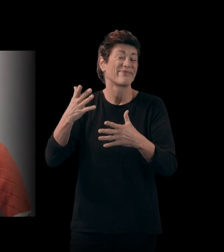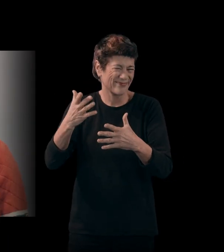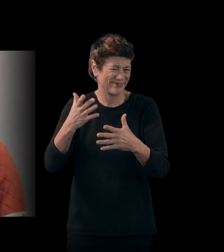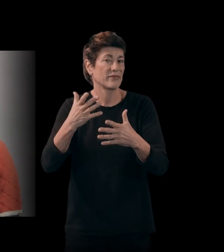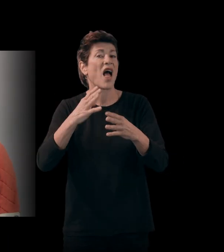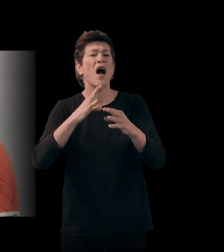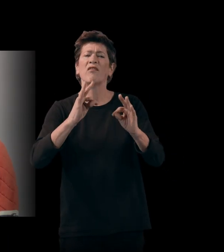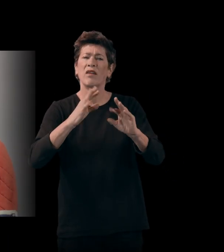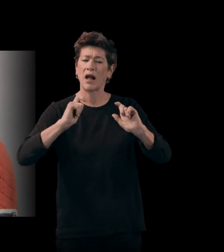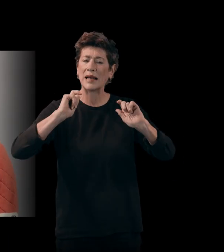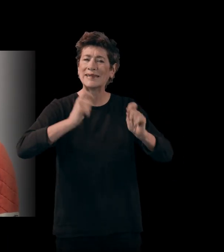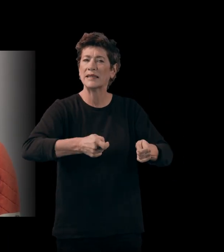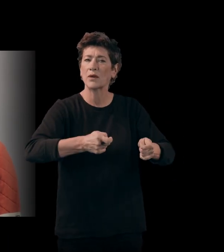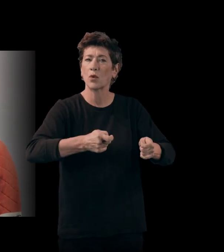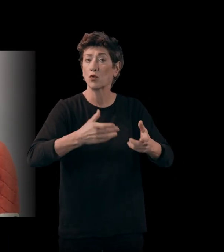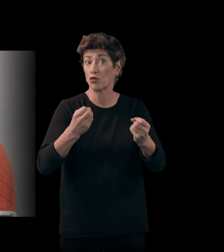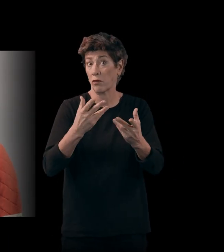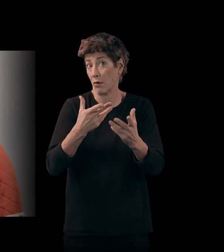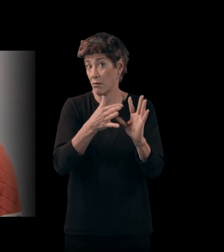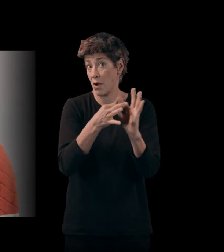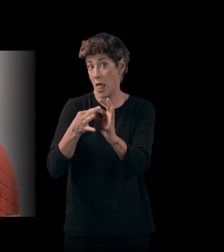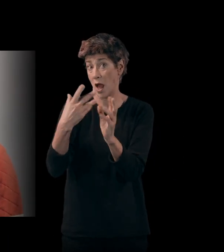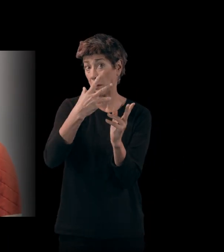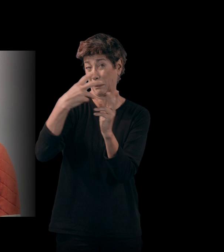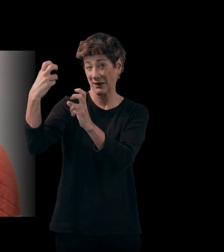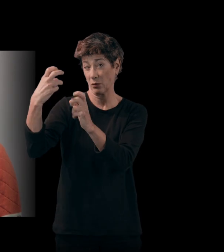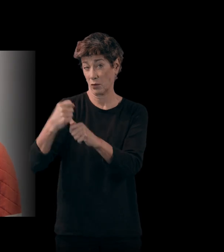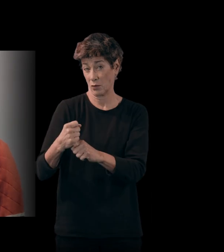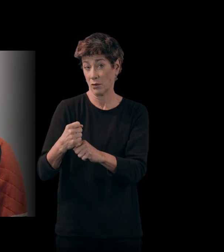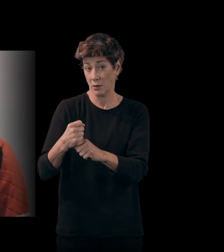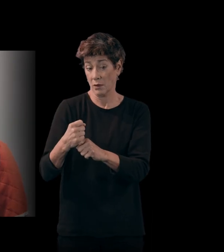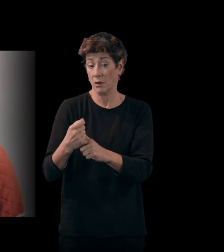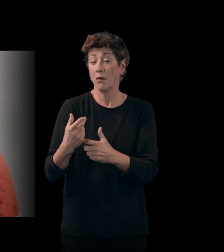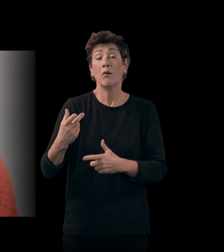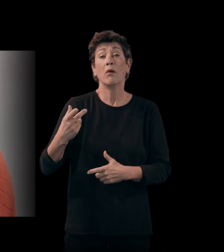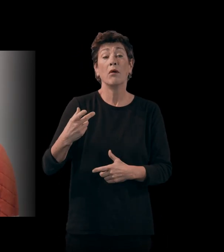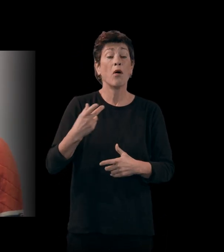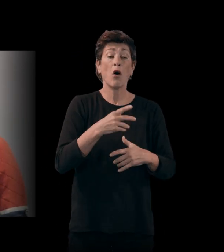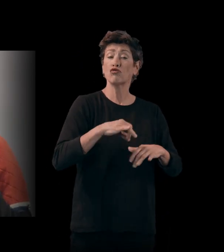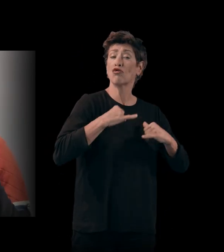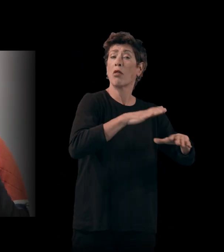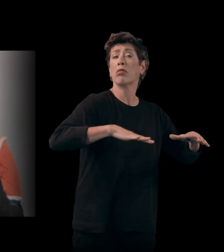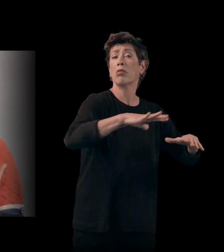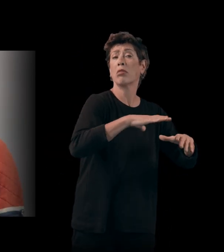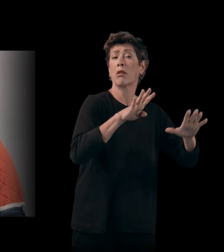elles passent beaucoup par les questions de perception. Les jeunes qui sont en Seine-Saint-Denis, la problématique,